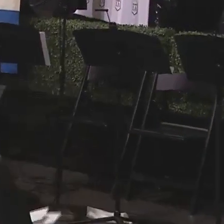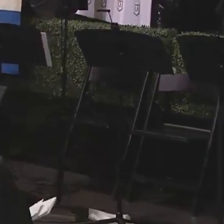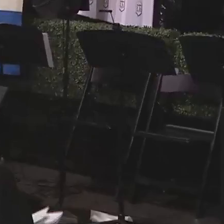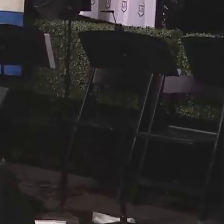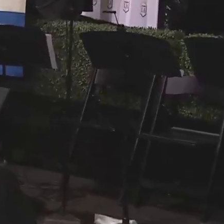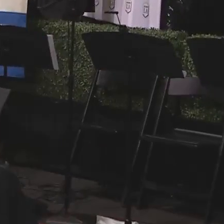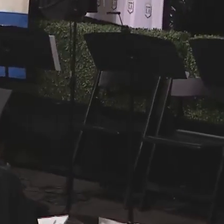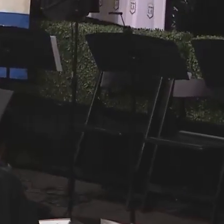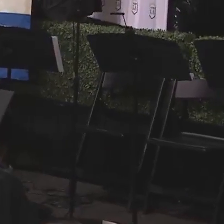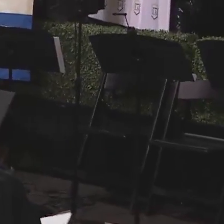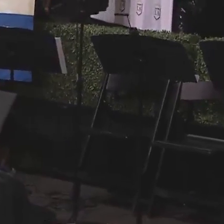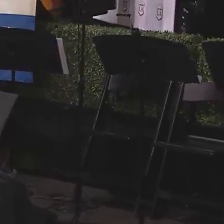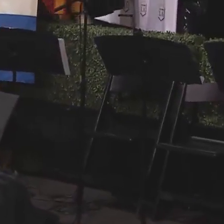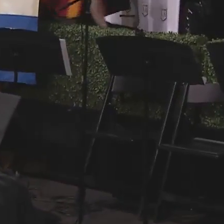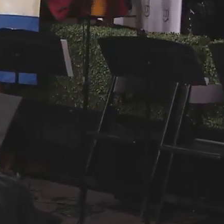PRESENTED ON STAGE.